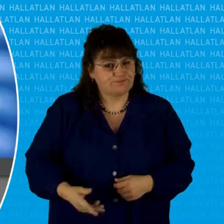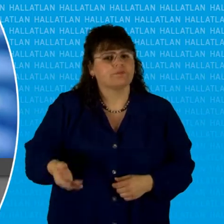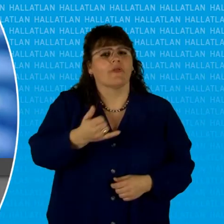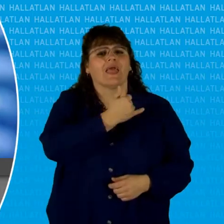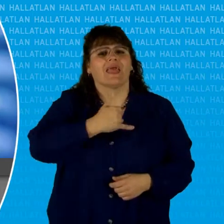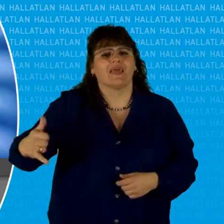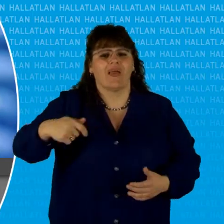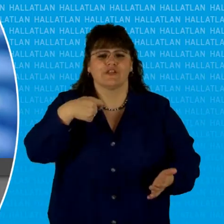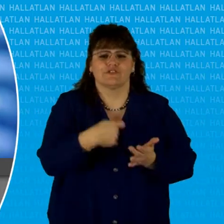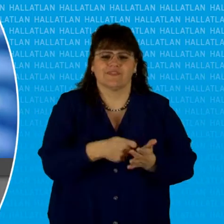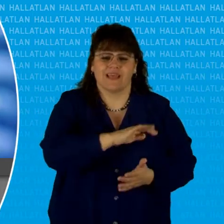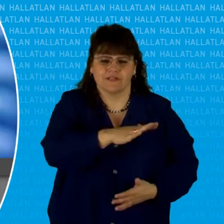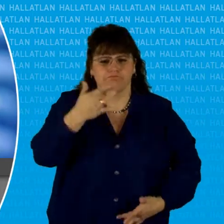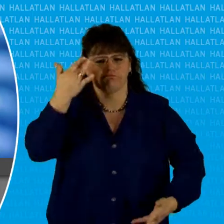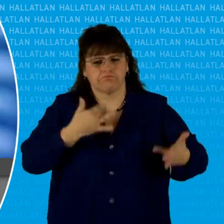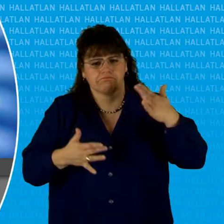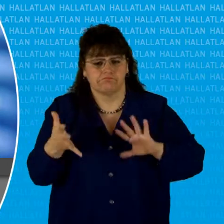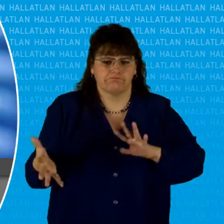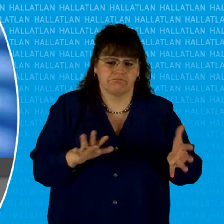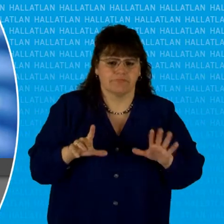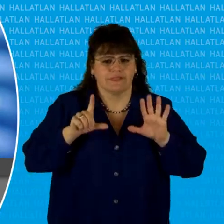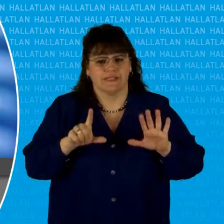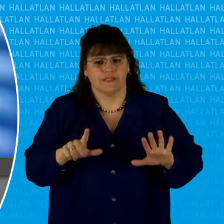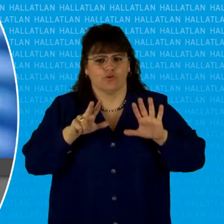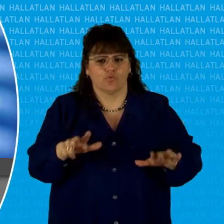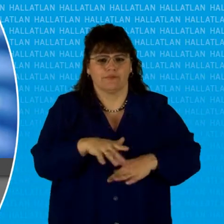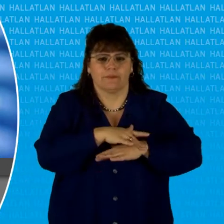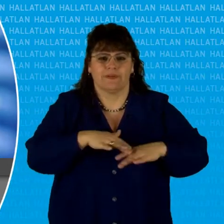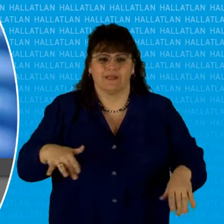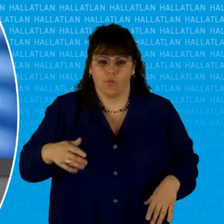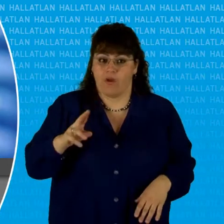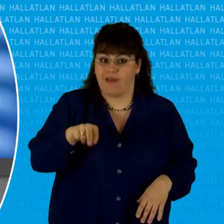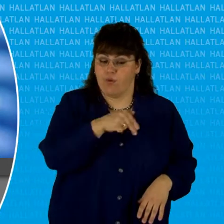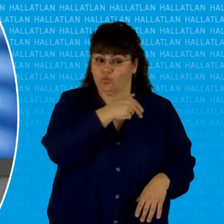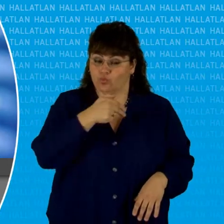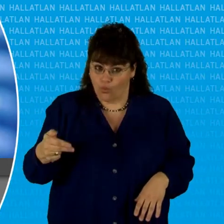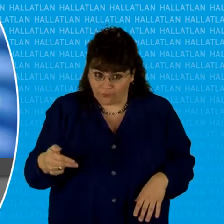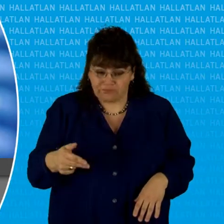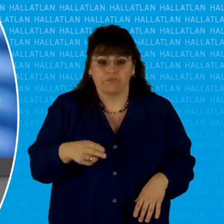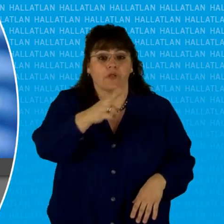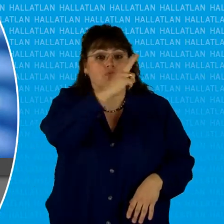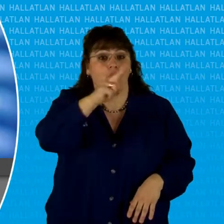Éves fizetése becslések szerint hét-nyolcmillió euró.